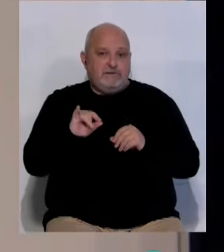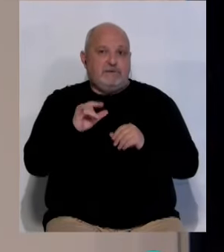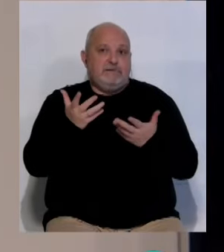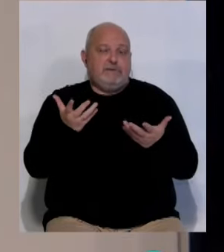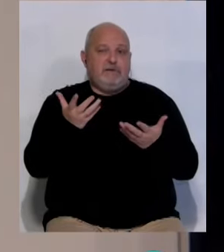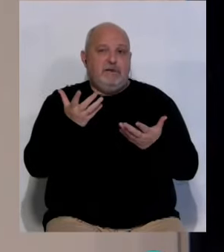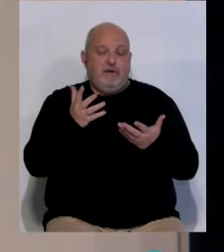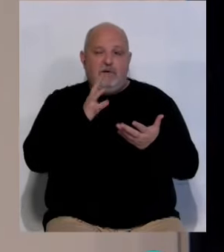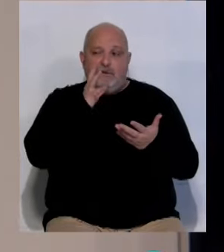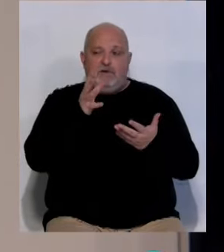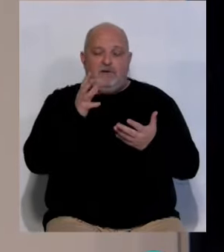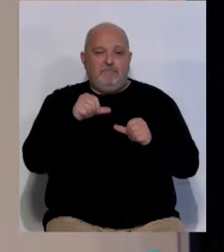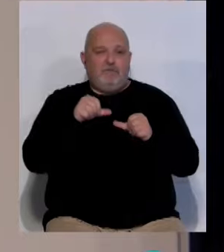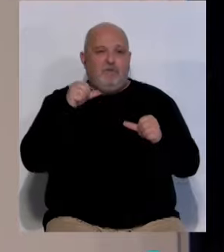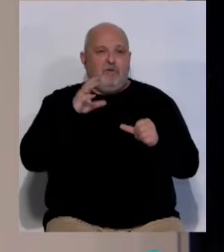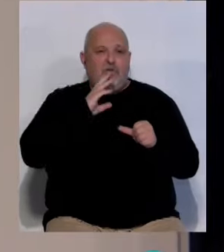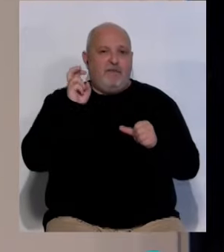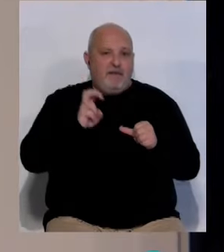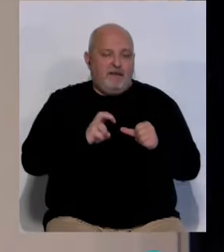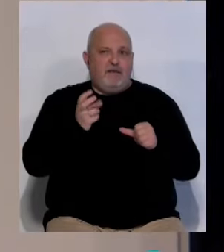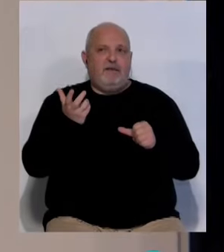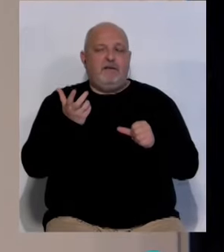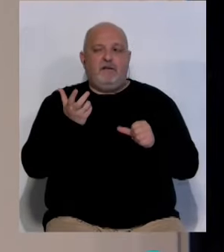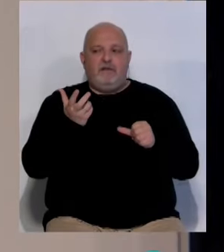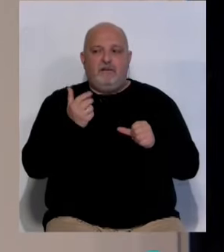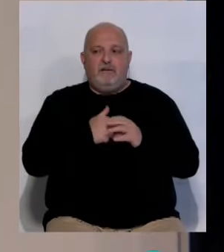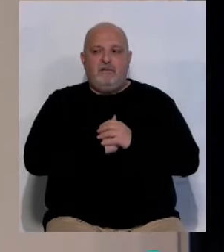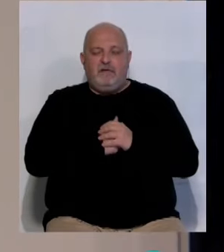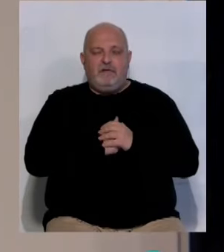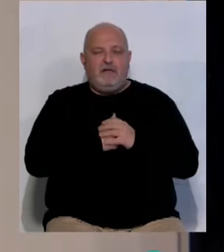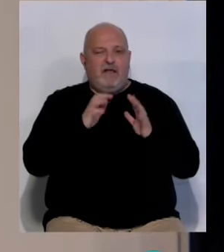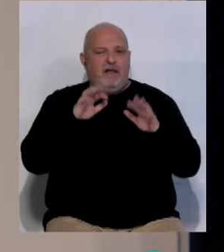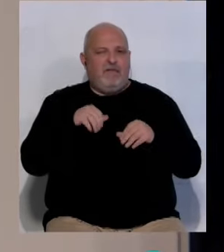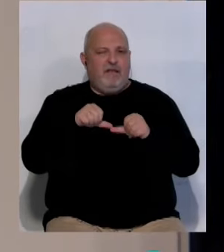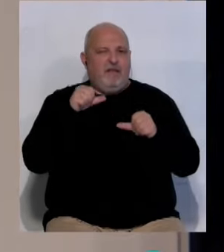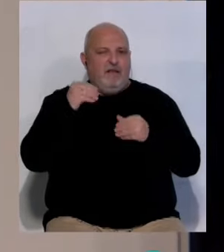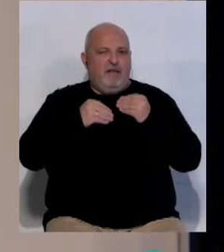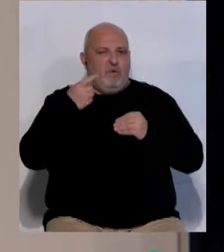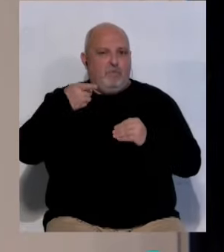por por lo que hemos dicho de dónde venimos la lo que era alcadi hace prácticamente un mes y